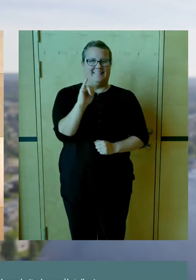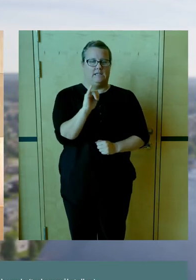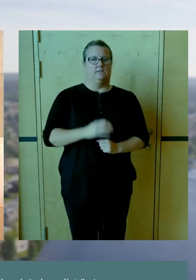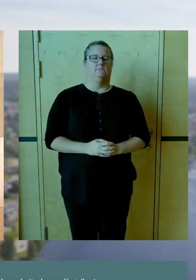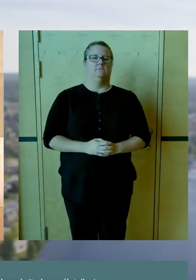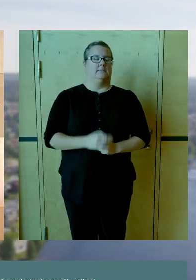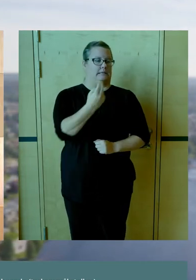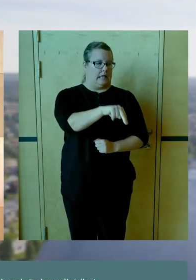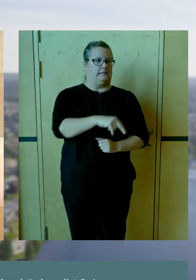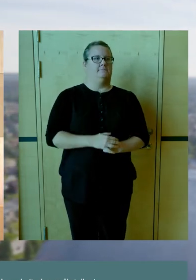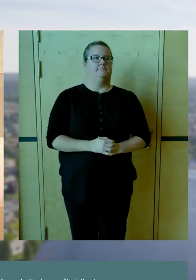Nej Malin Berglund